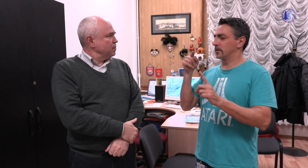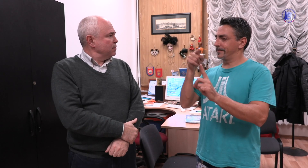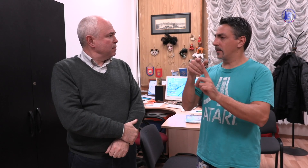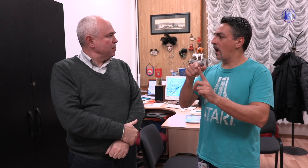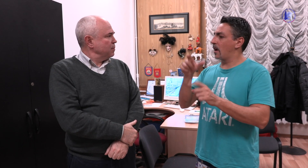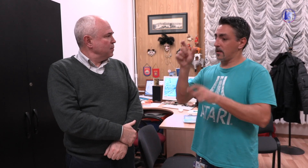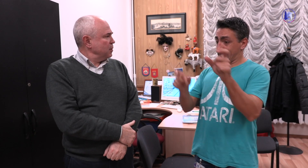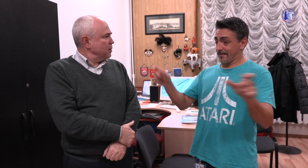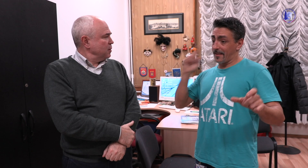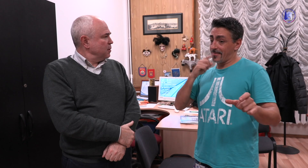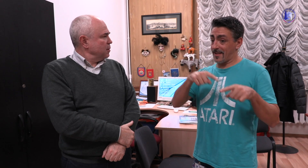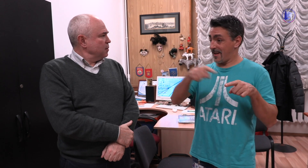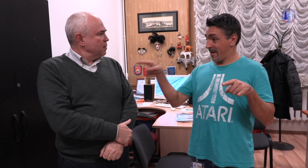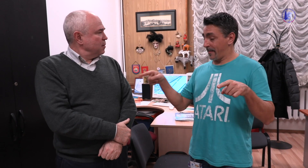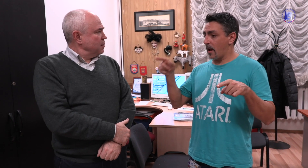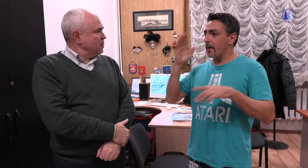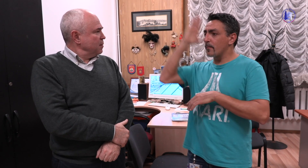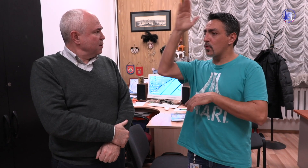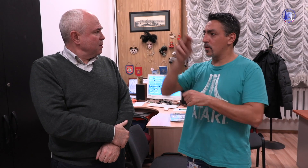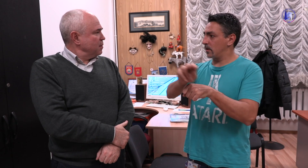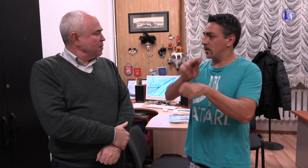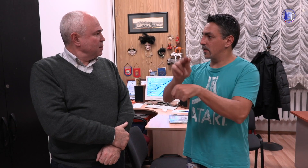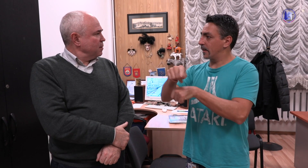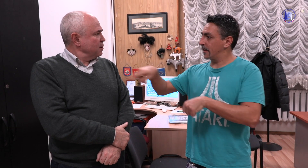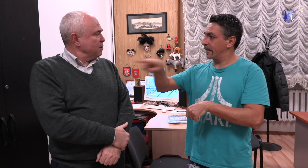Цель? Я их учу и готовлю для будущего.